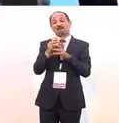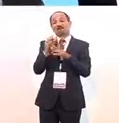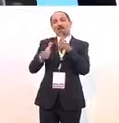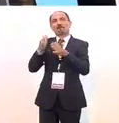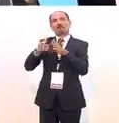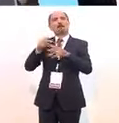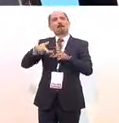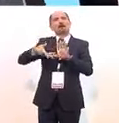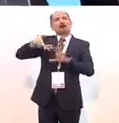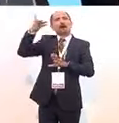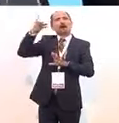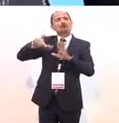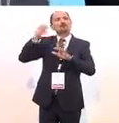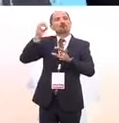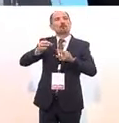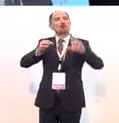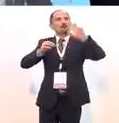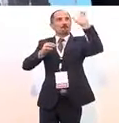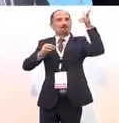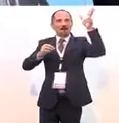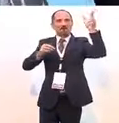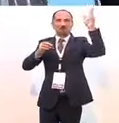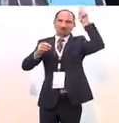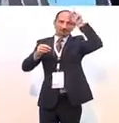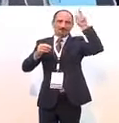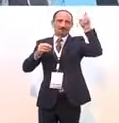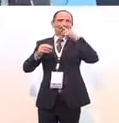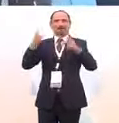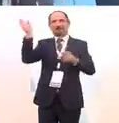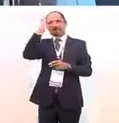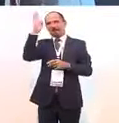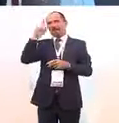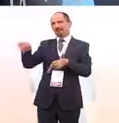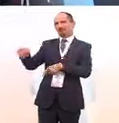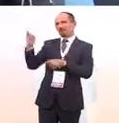di più della Francia e della Germania” ci prendevano per matti, ci prendevano in